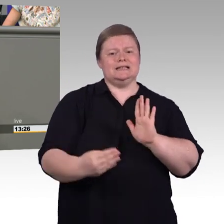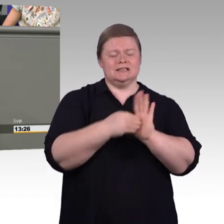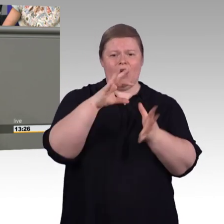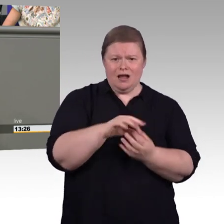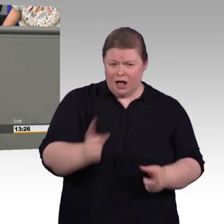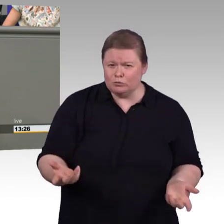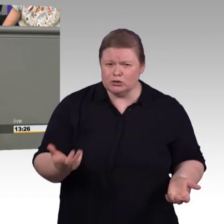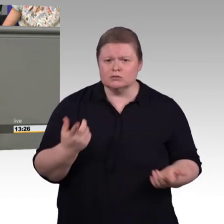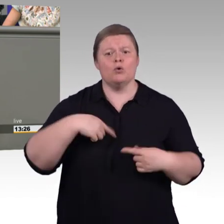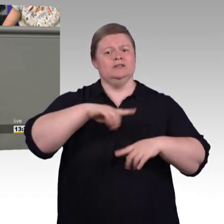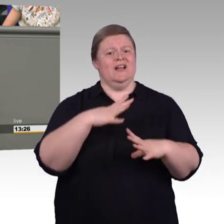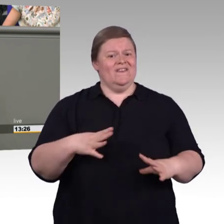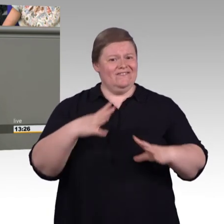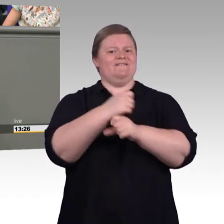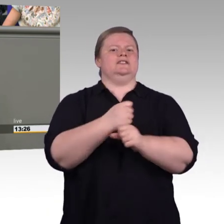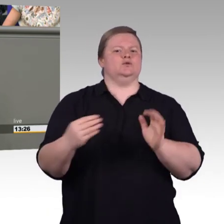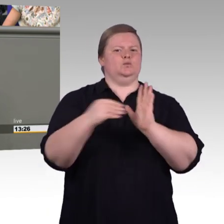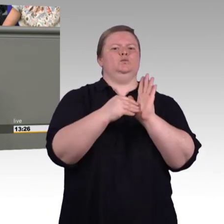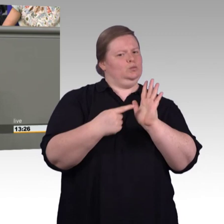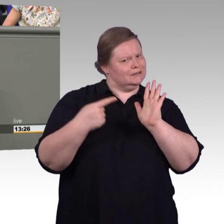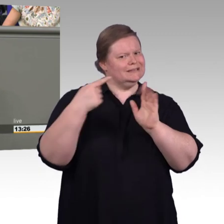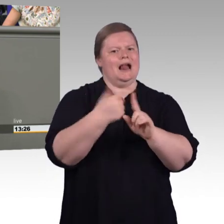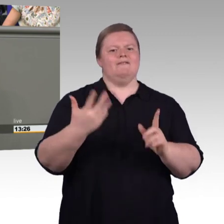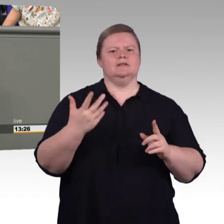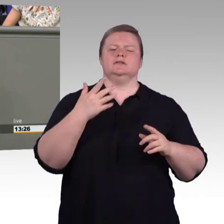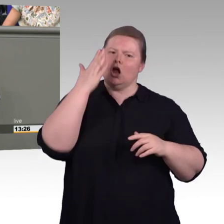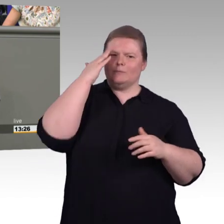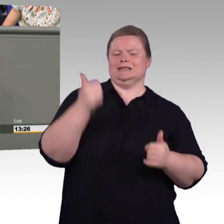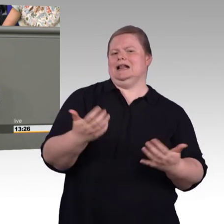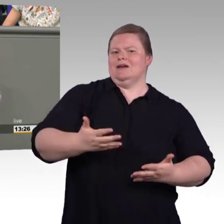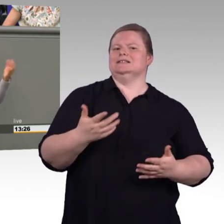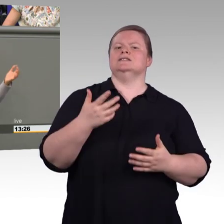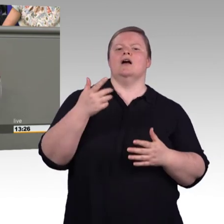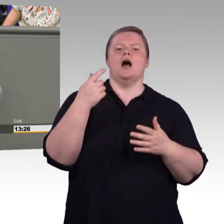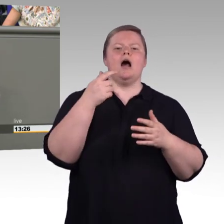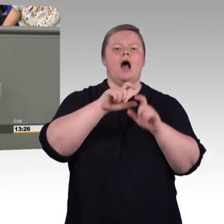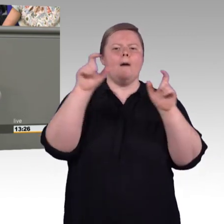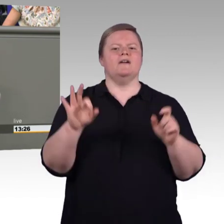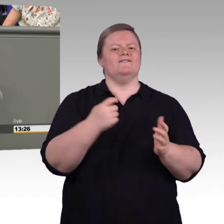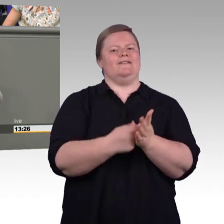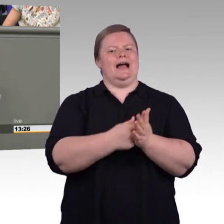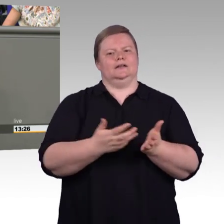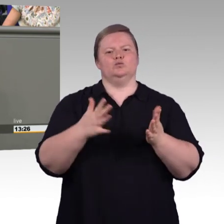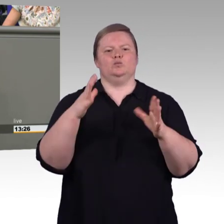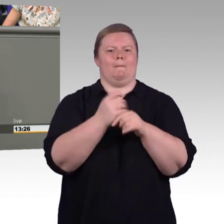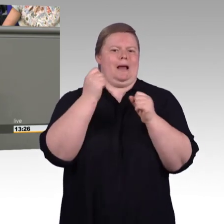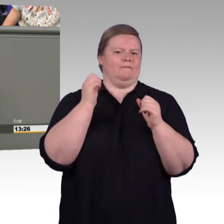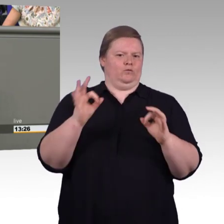und müssen unsere Rechts- und Sozialpolitik daher ausrichten, dass gerade in den so genannten einfach gesetzlichen Regelungen,